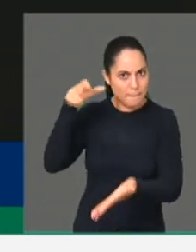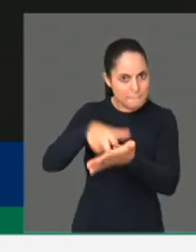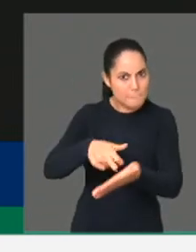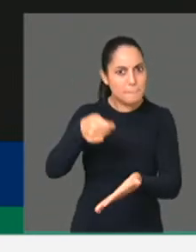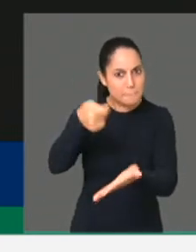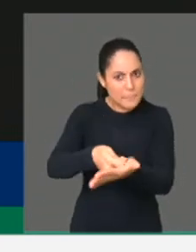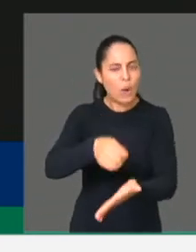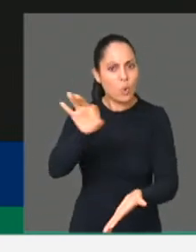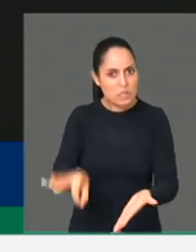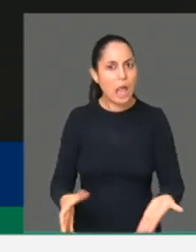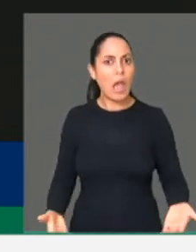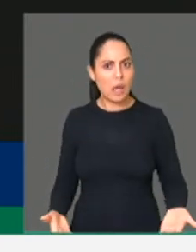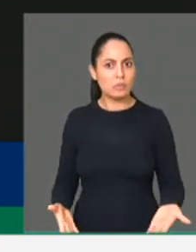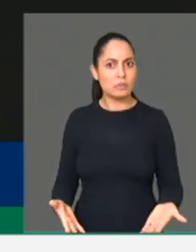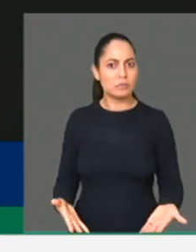NORTE E NORDESTE ESSES